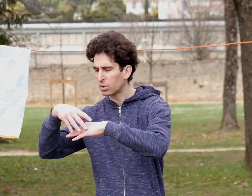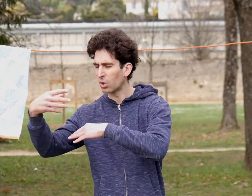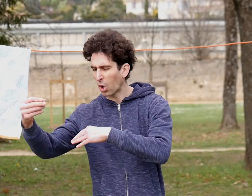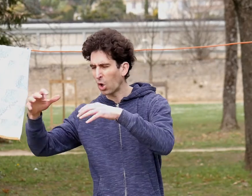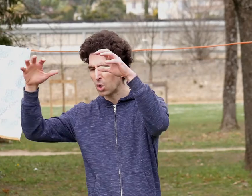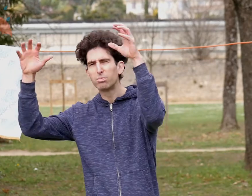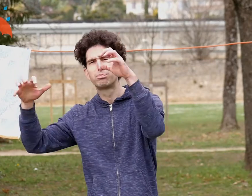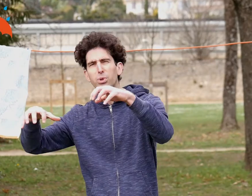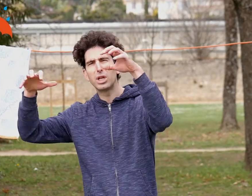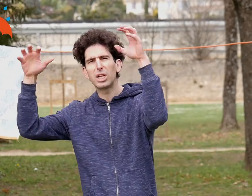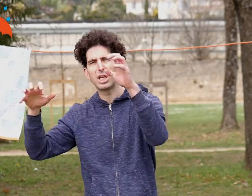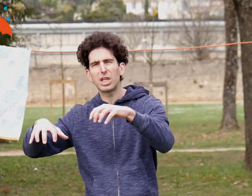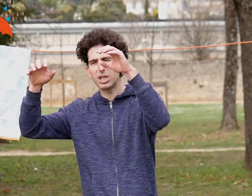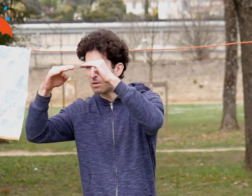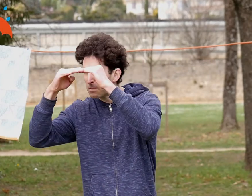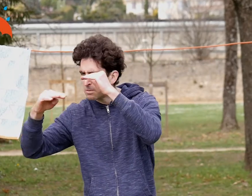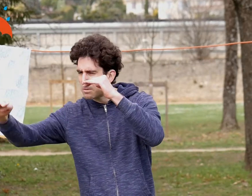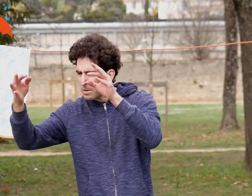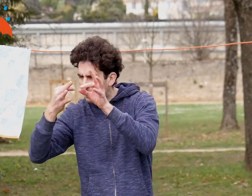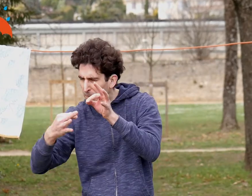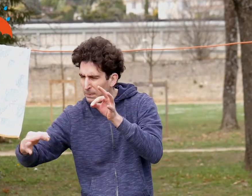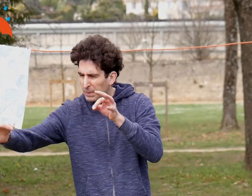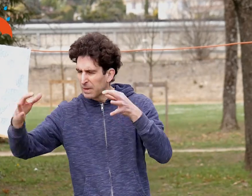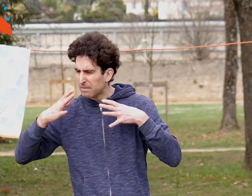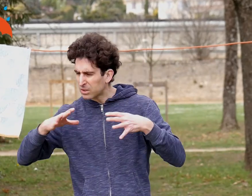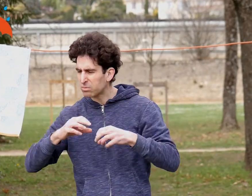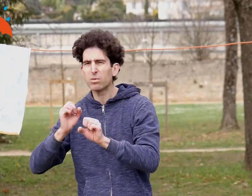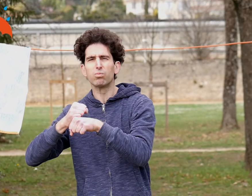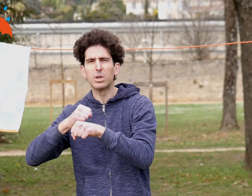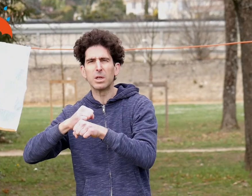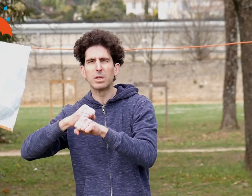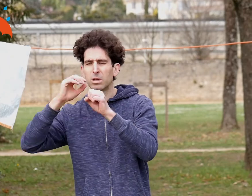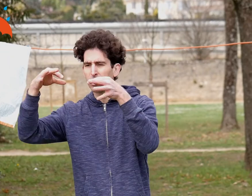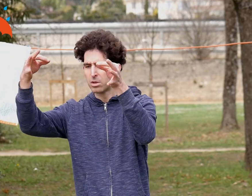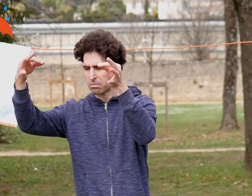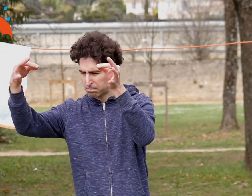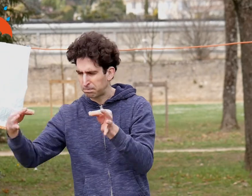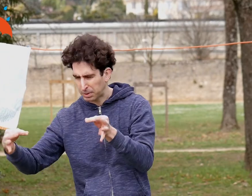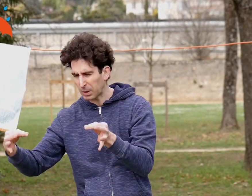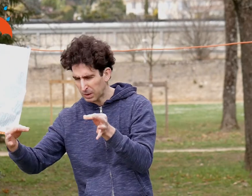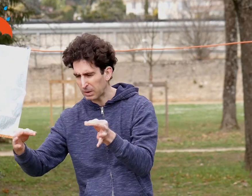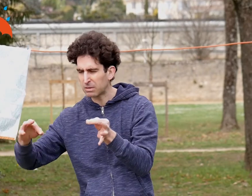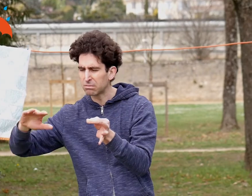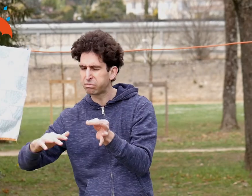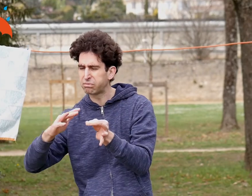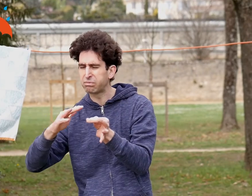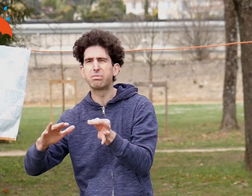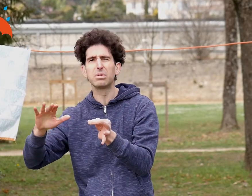Il pleut dehors, les vêtements mouillés sont sous l'abri. Etendus, ils contiennent de l'eau liquide